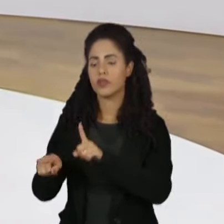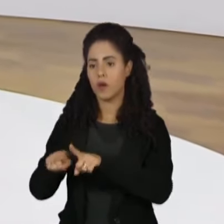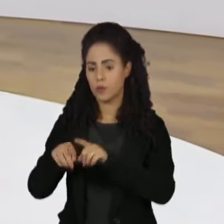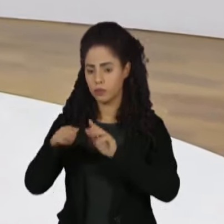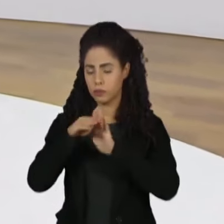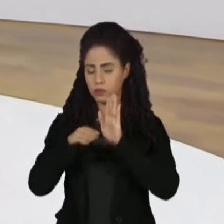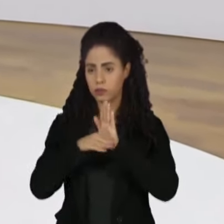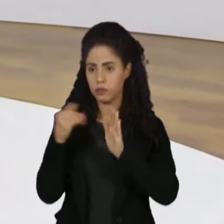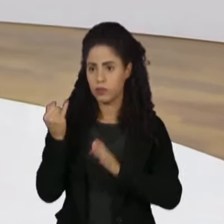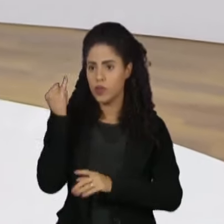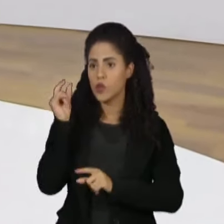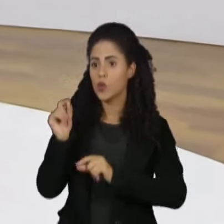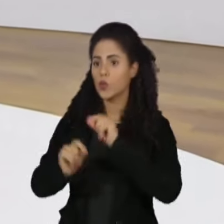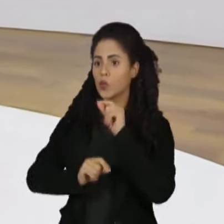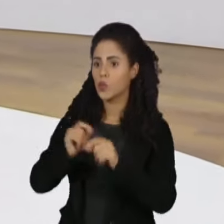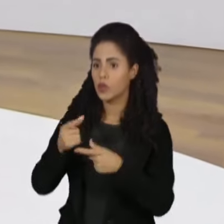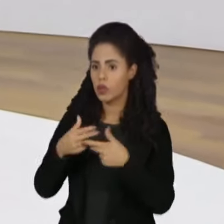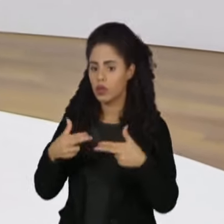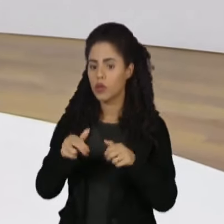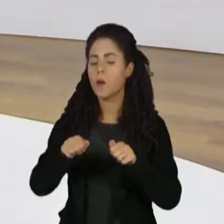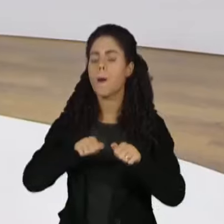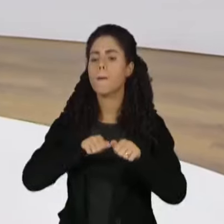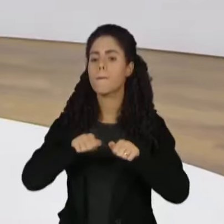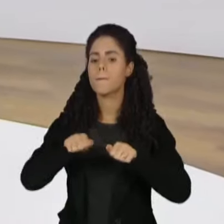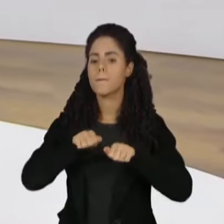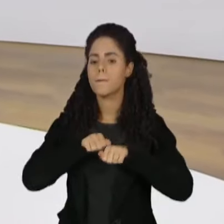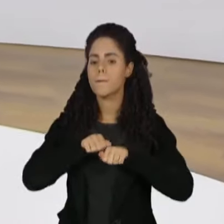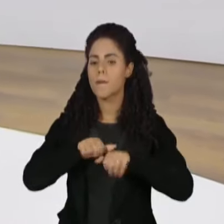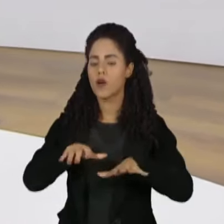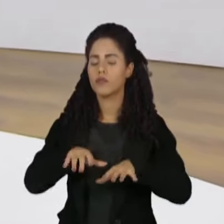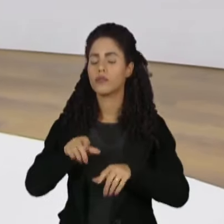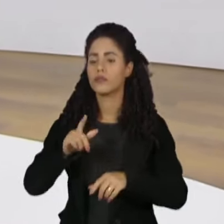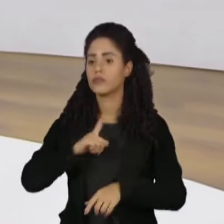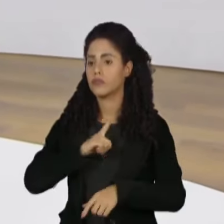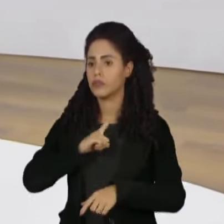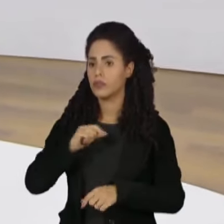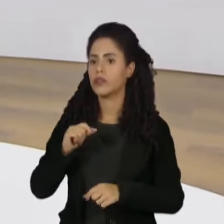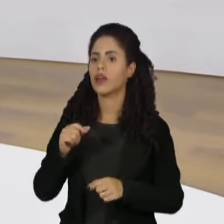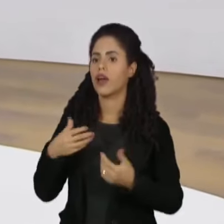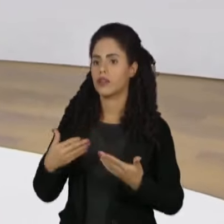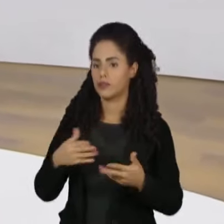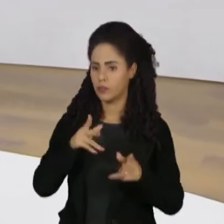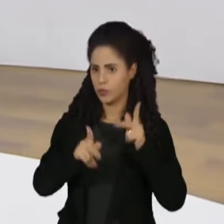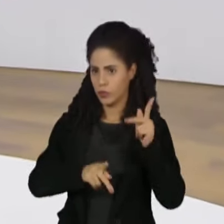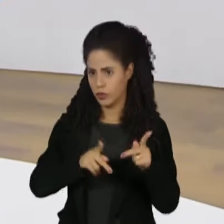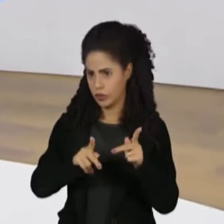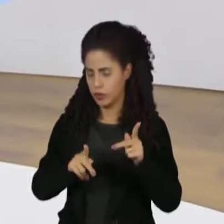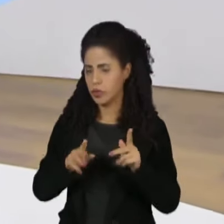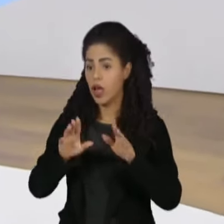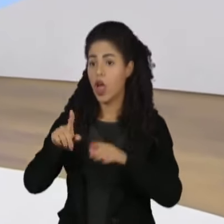contestatórios e movimentos que em geral levam a um processo mais populista eh o que nós tivemos